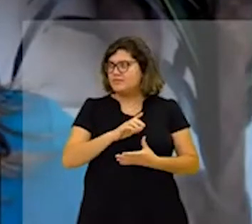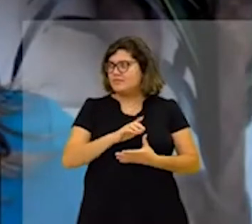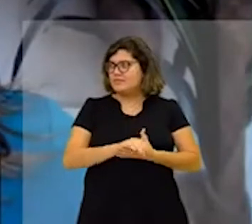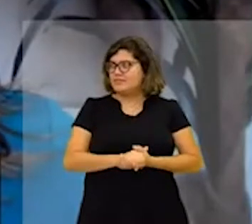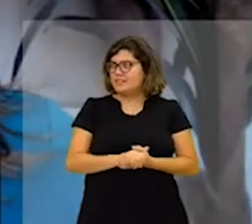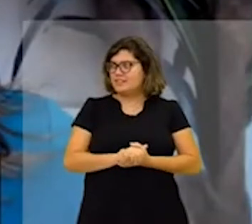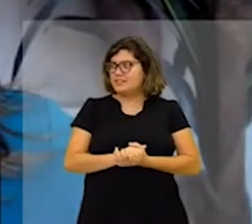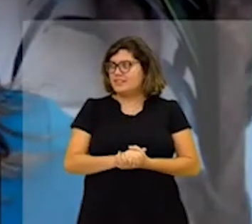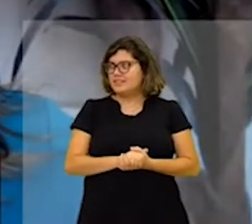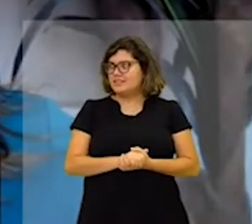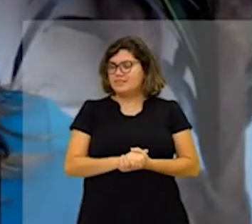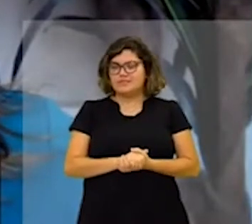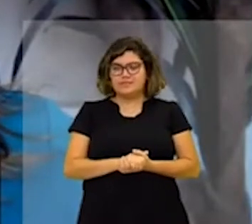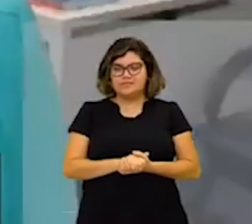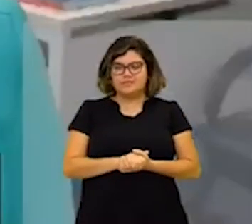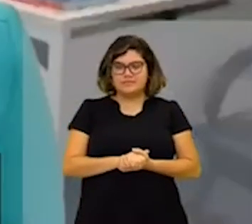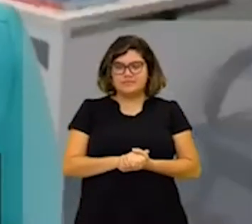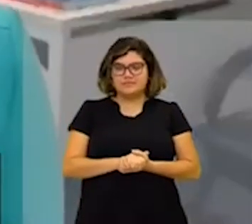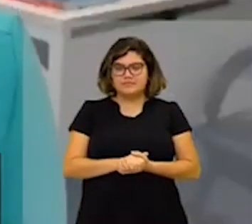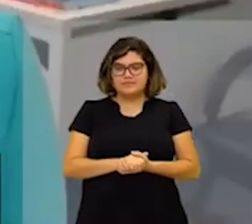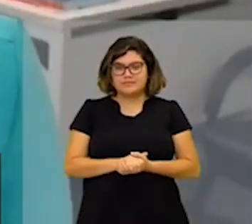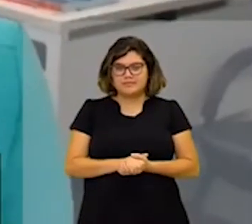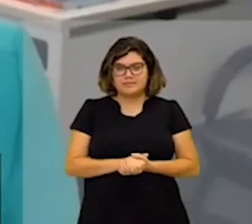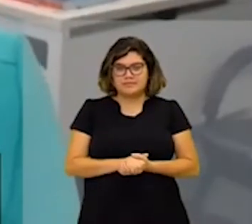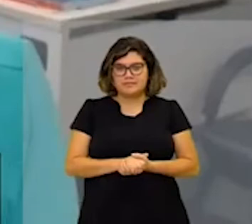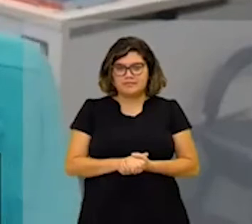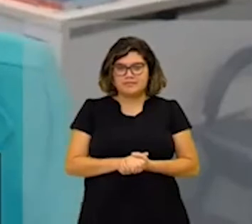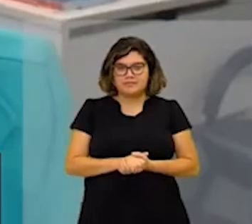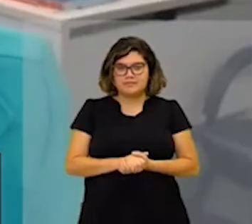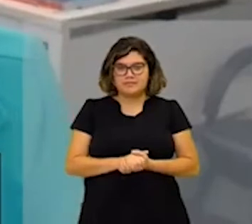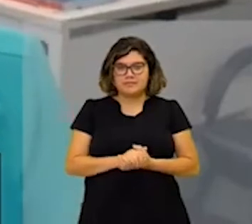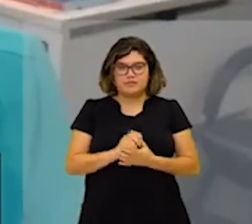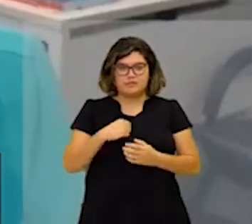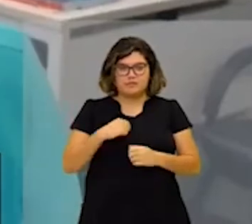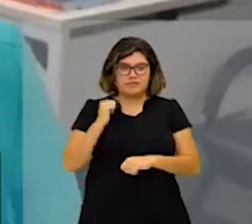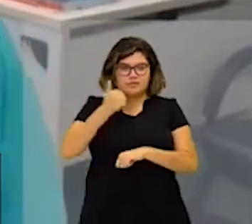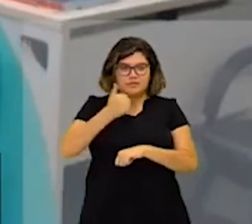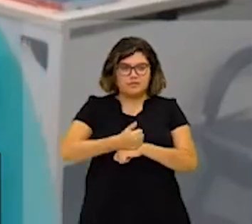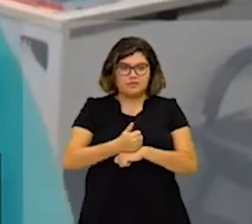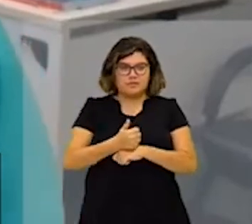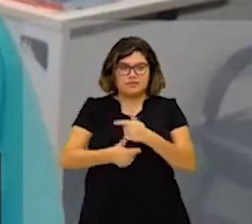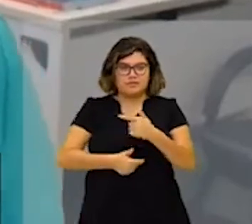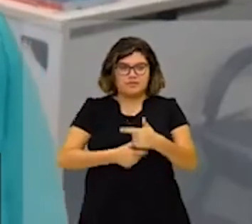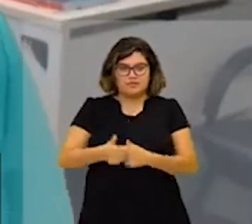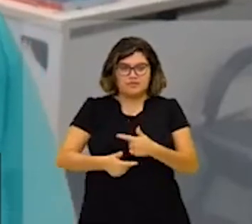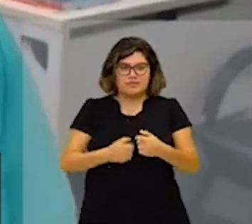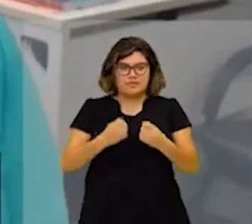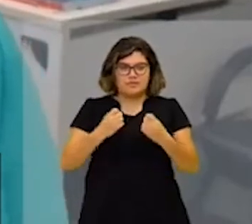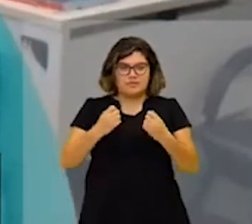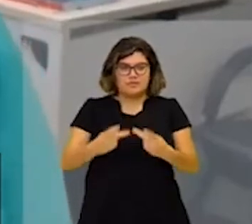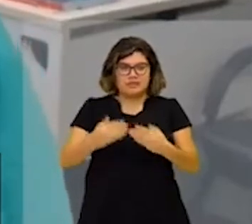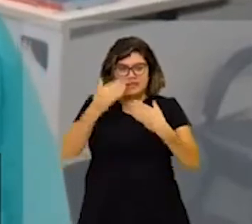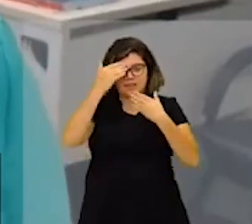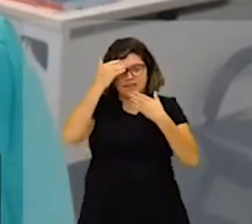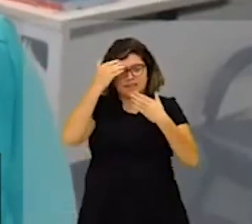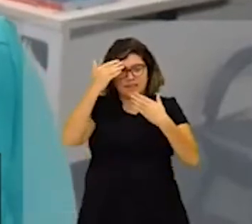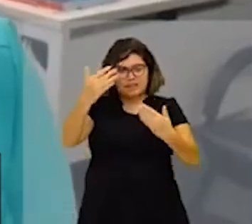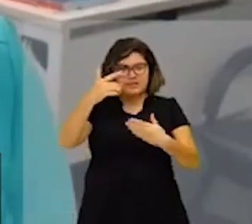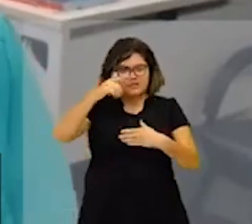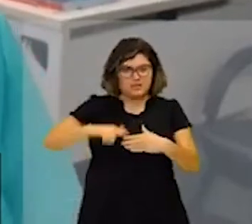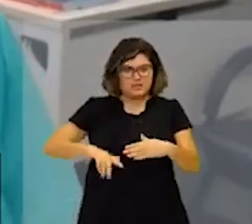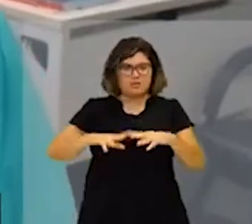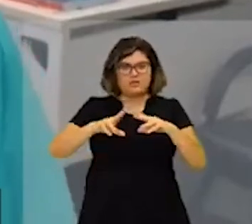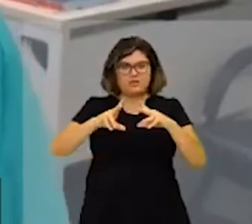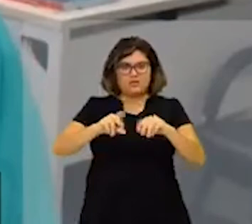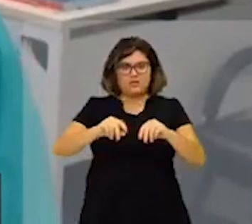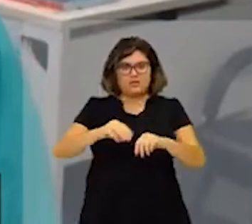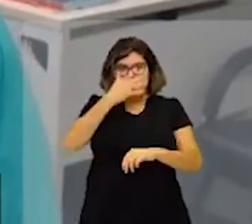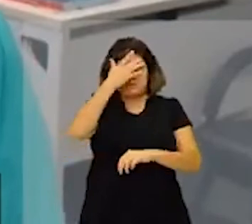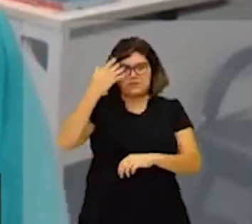E aí e assumir essa função professora mais uma vez agradecendo a todos que estão aqui nessa mesa com